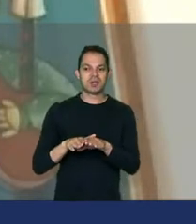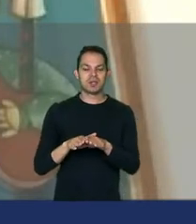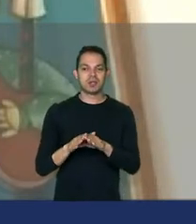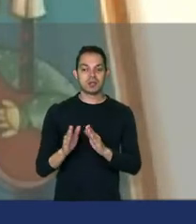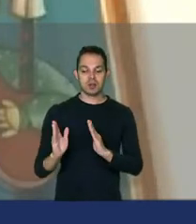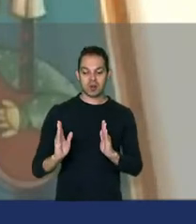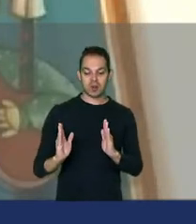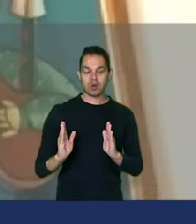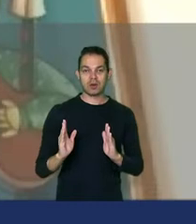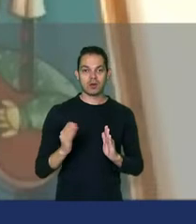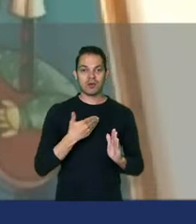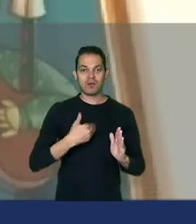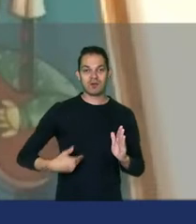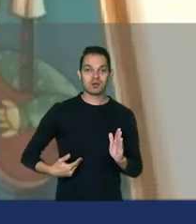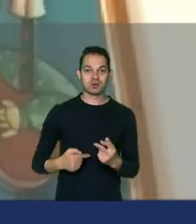DEMOCRATICAMENTE, EM DOIS GOVERNOS, TENDO CONCLUÍDO O